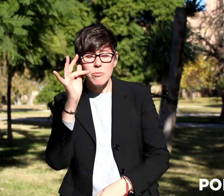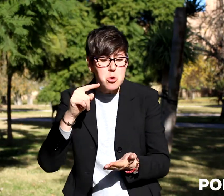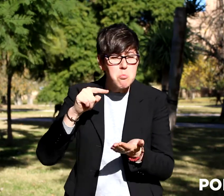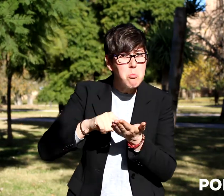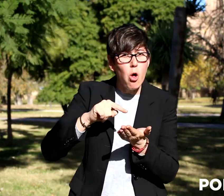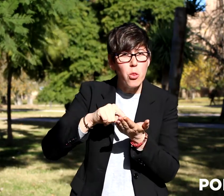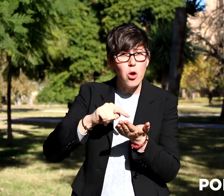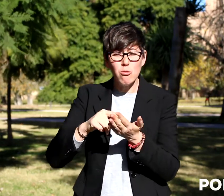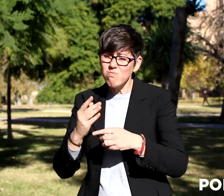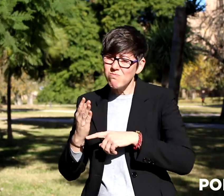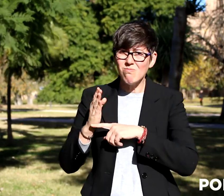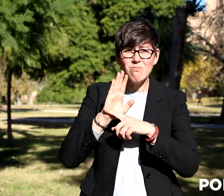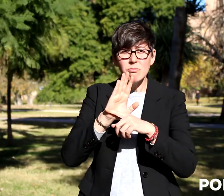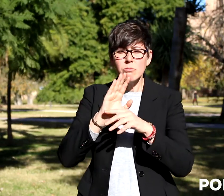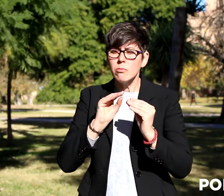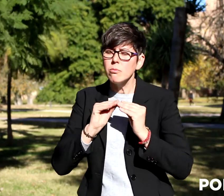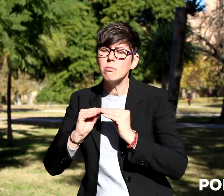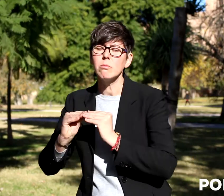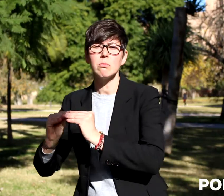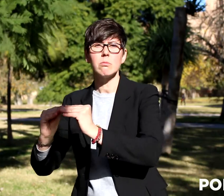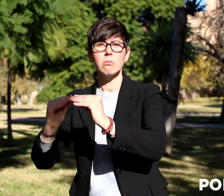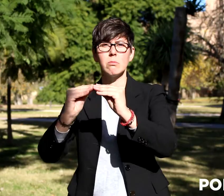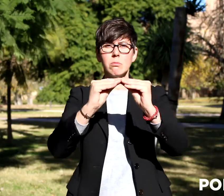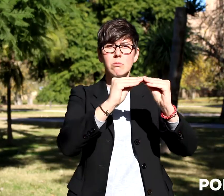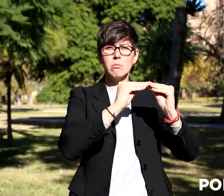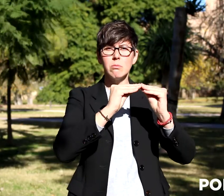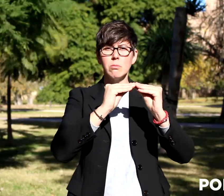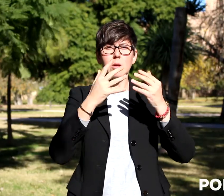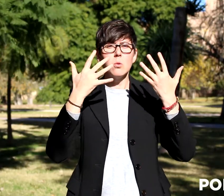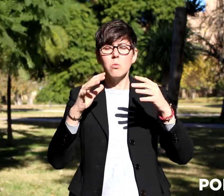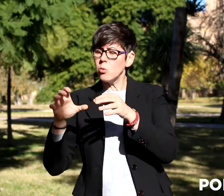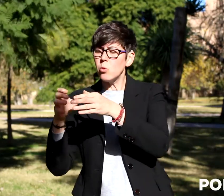noticia muy positiva, que es la aprobación por unanimidad de una moción a consecuencia de